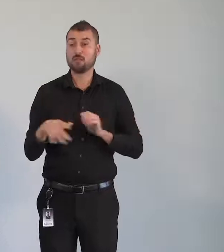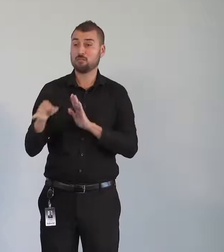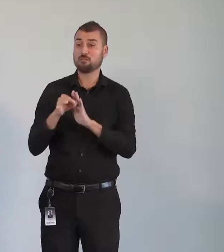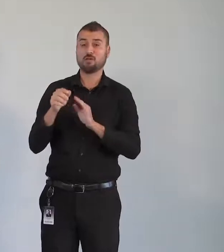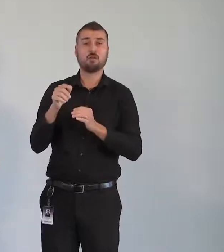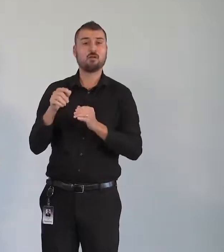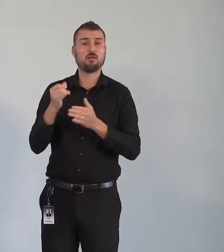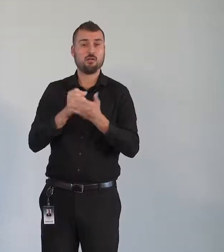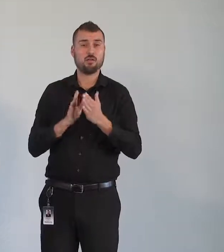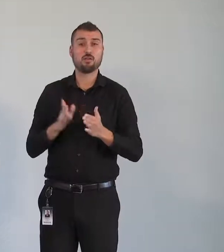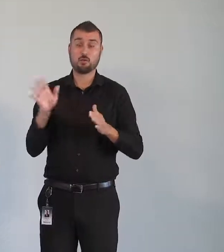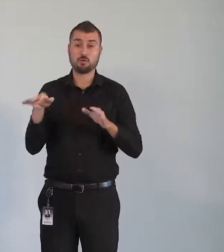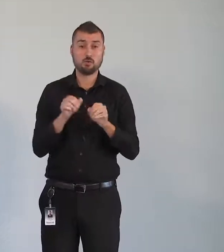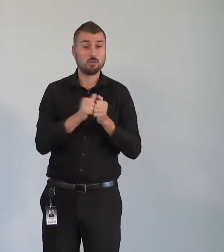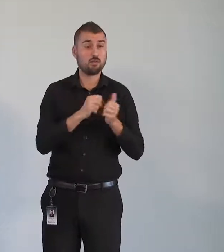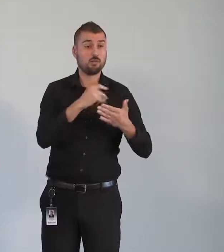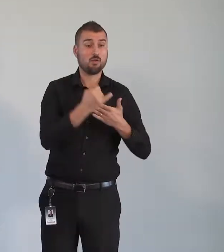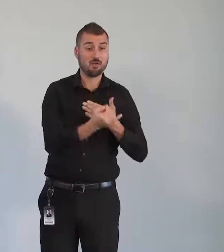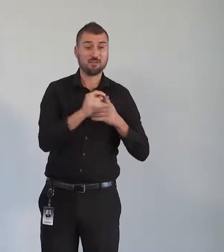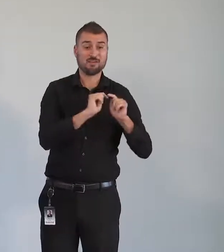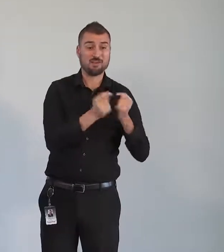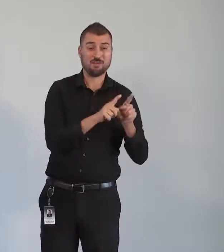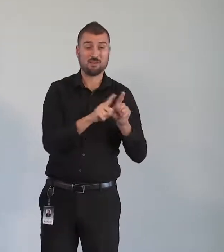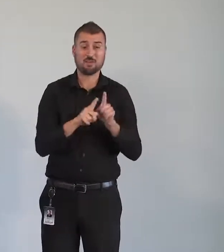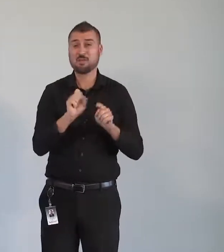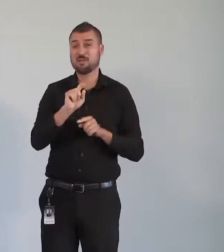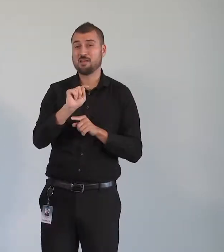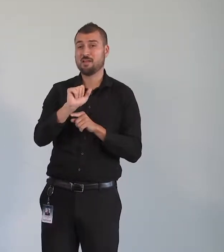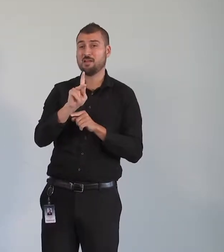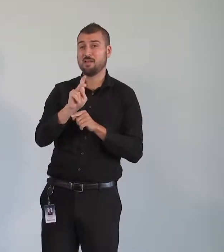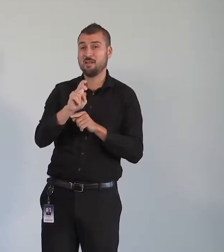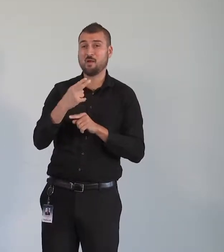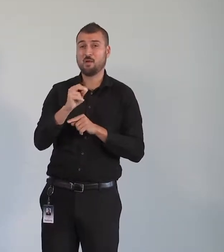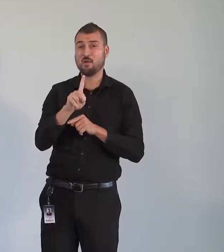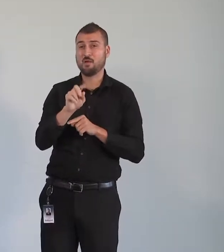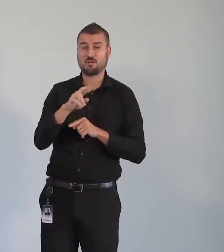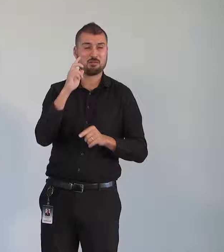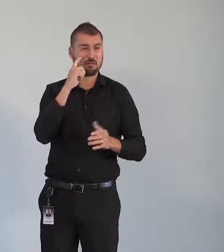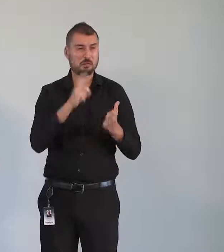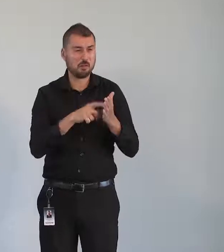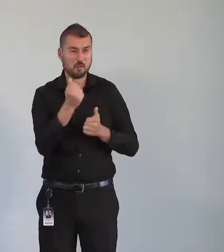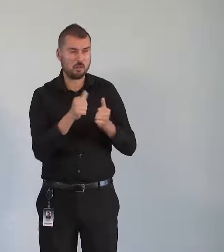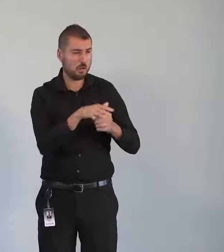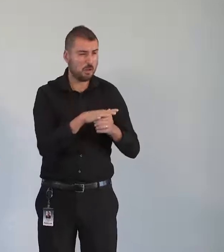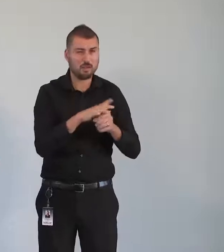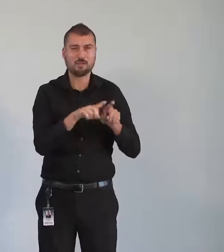el equipo del proyecto y las partes interesadas para identificar posibles ubicaciones y características para el